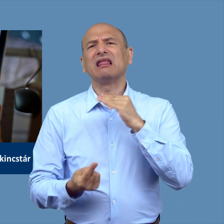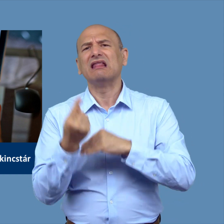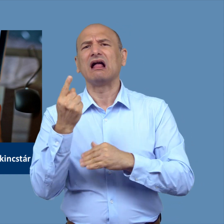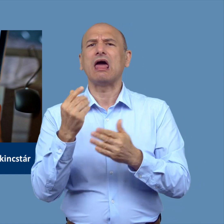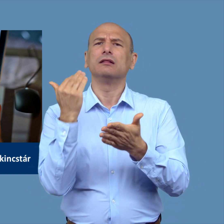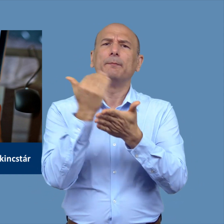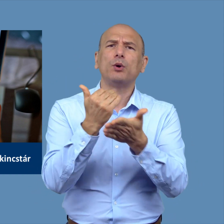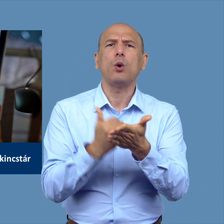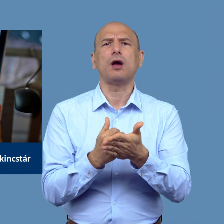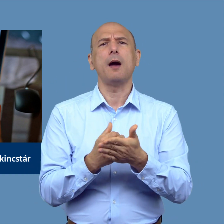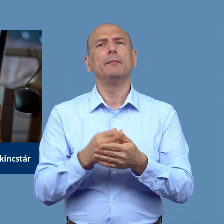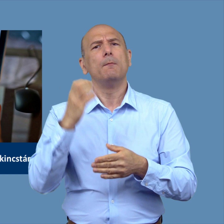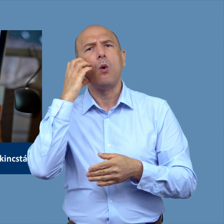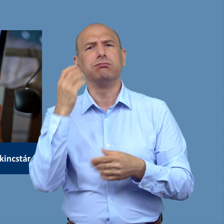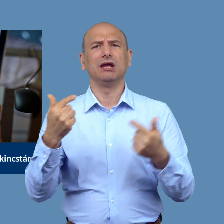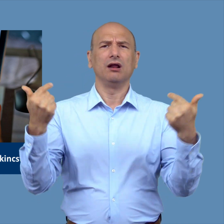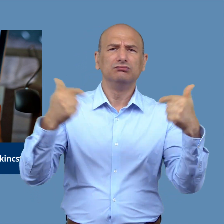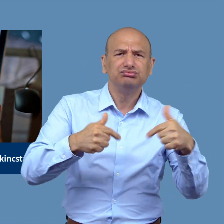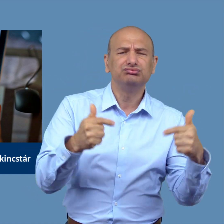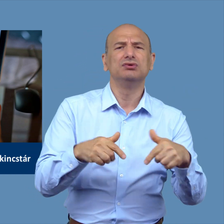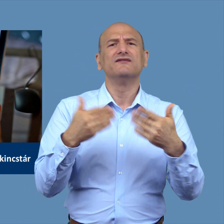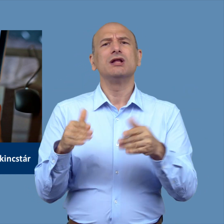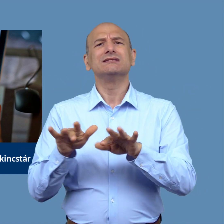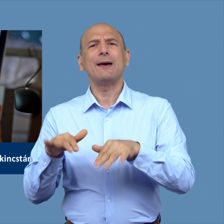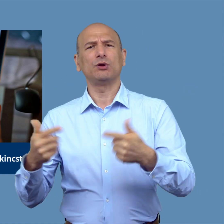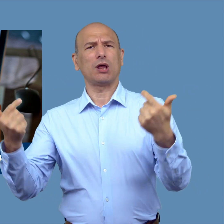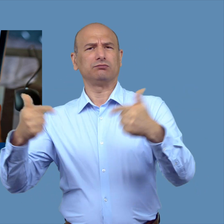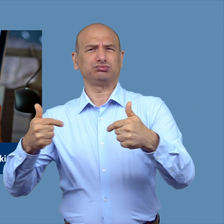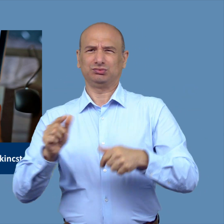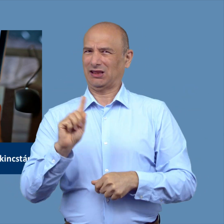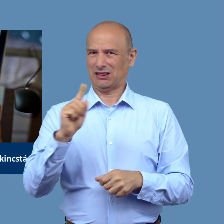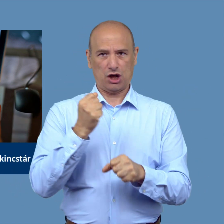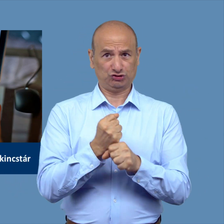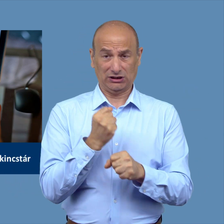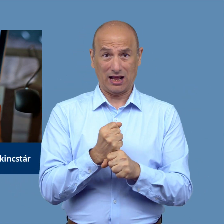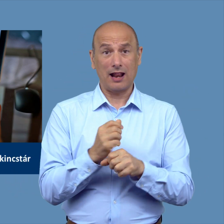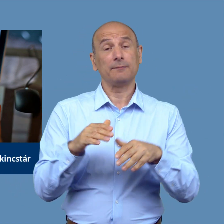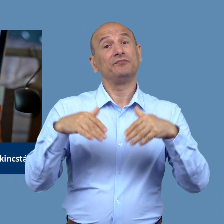Ne telepítsen ismeretlen programot a számítógépére vagy mobiltelefonjára.